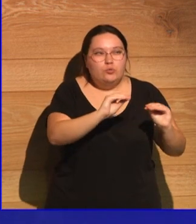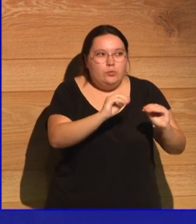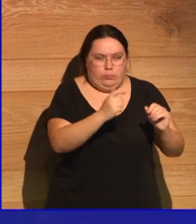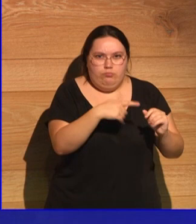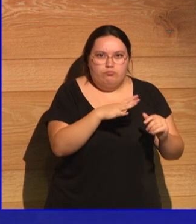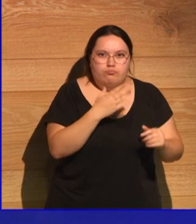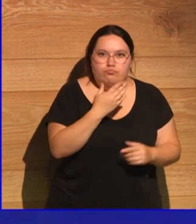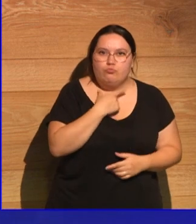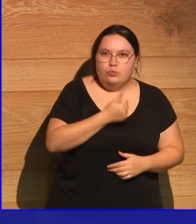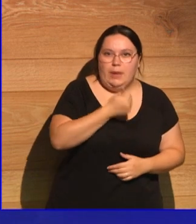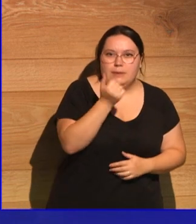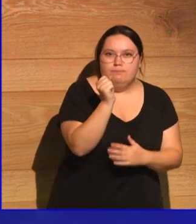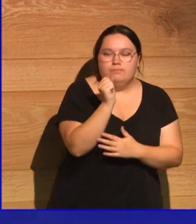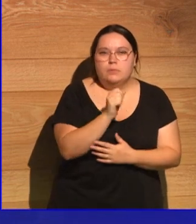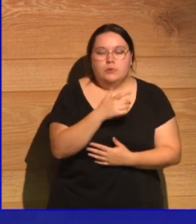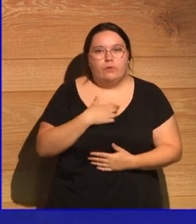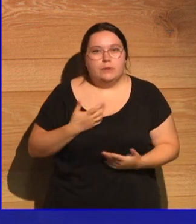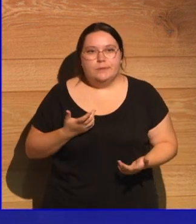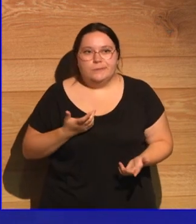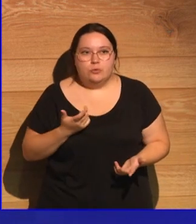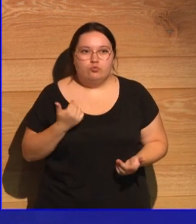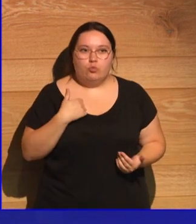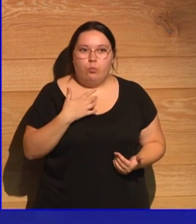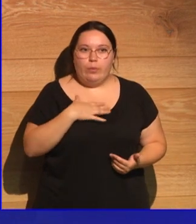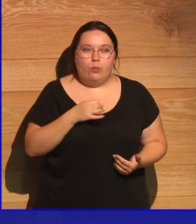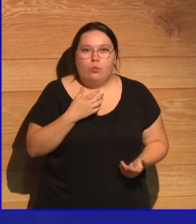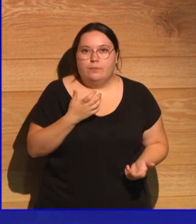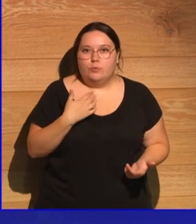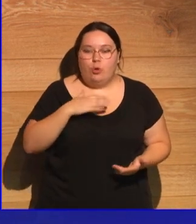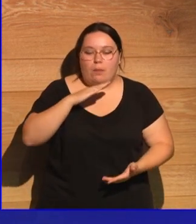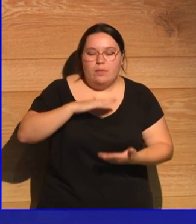Él seguramente soy yo, que no soy como decir capaz de bucear